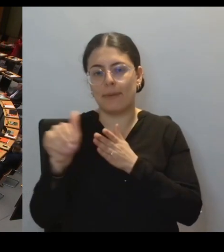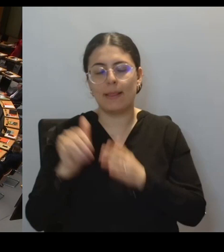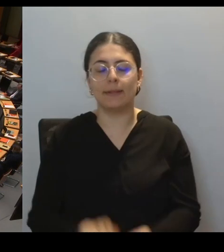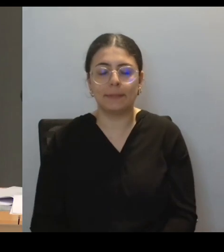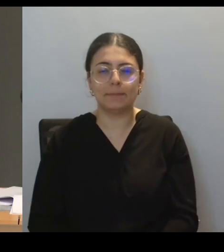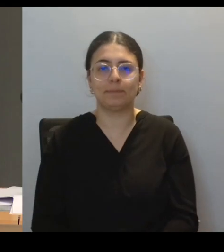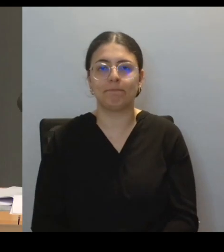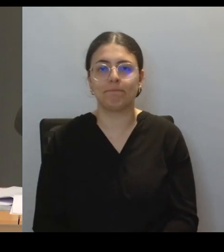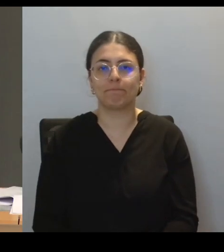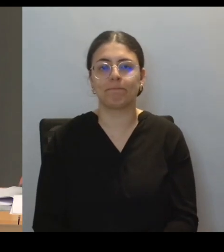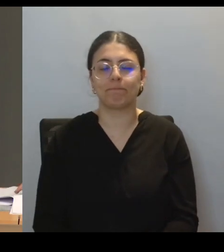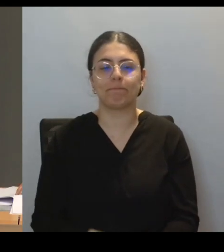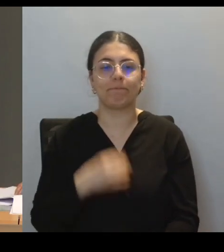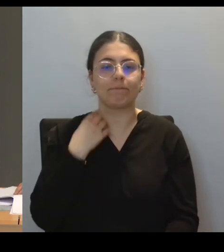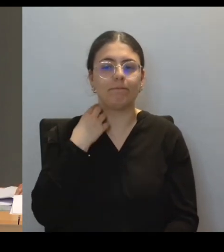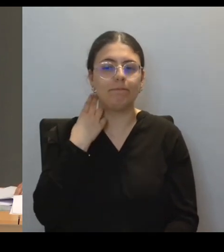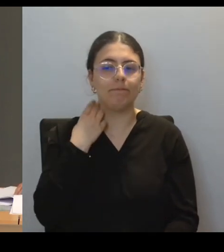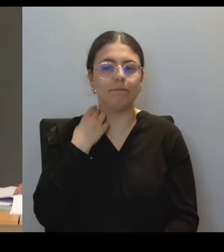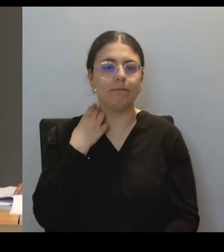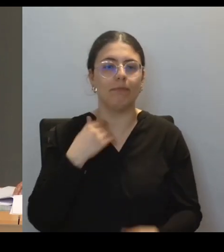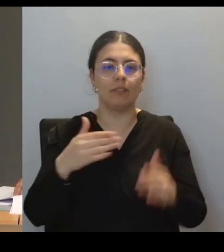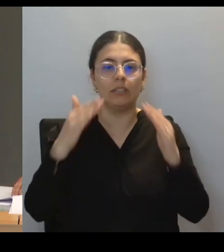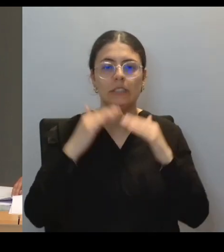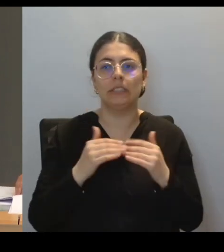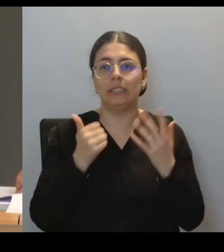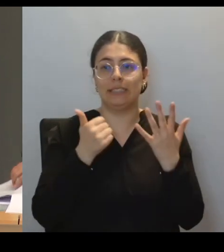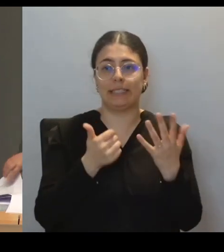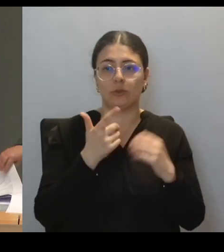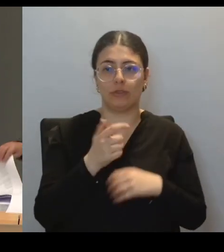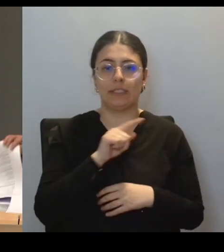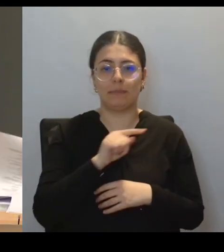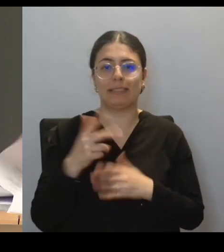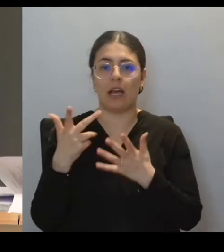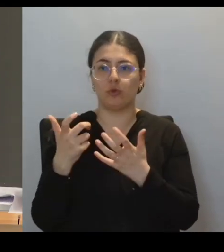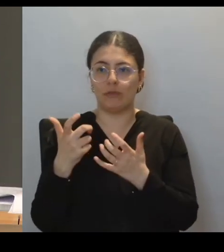stehen auf der Konsensliste. Ich rufe auf Tagesordnungspunkt 29